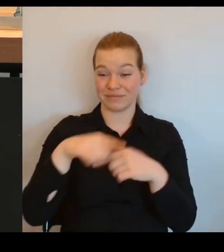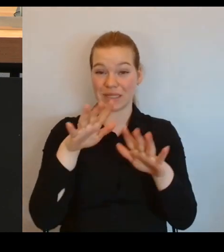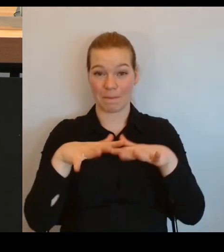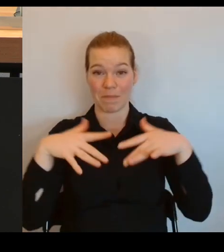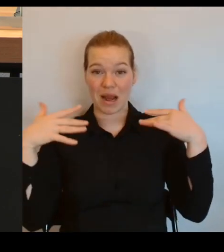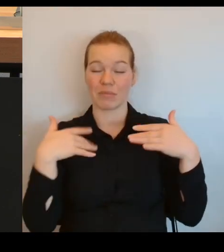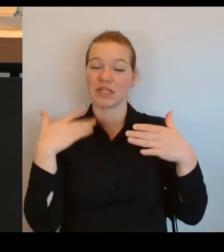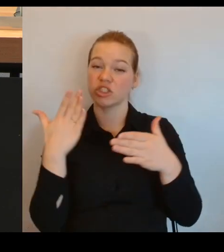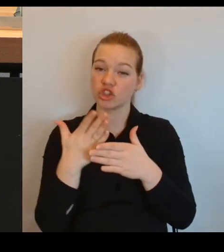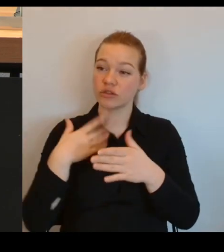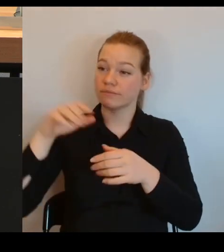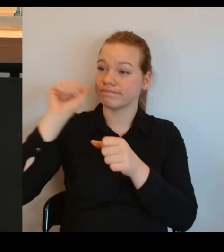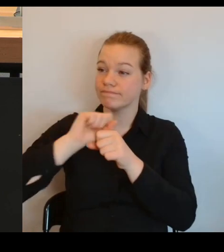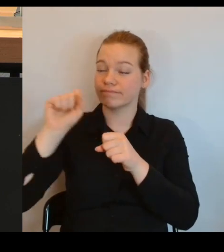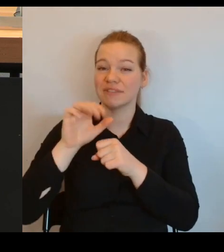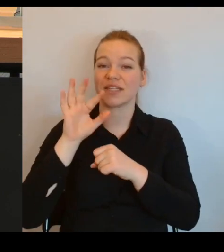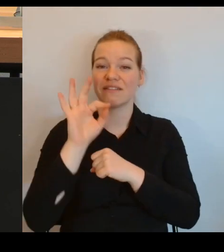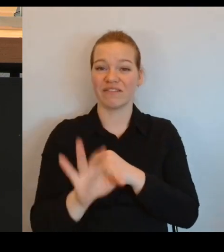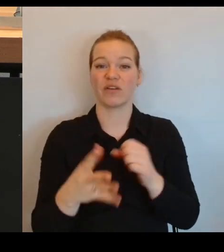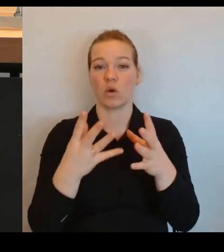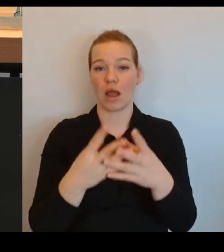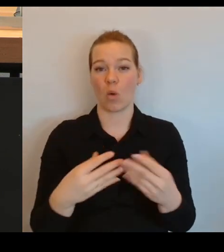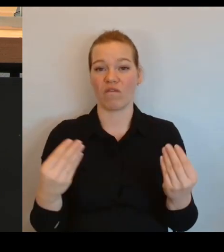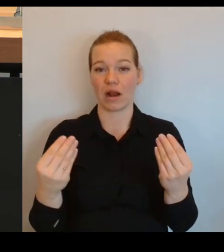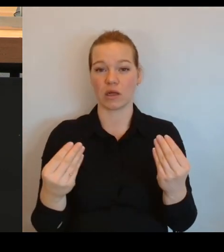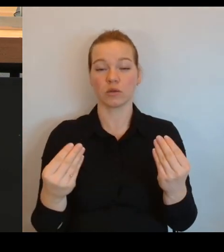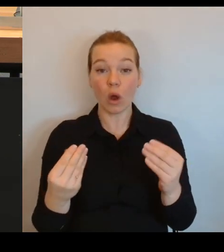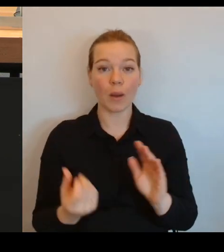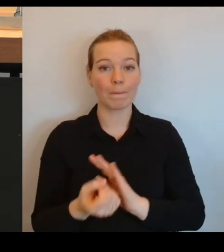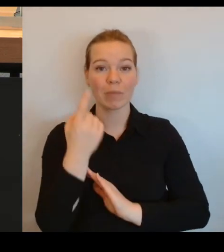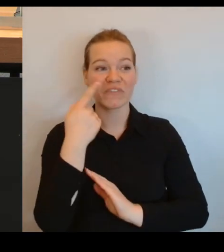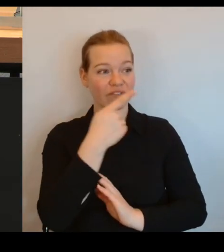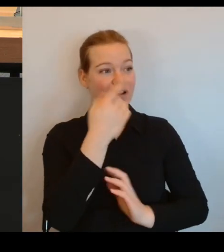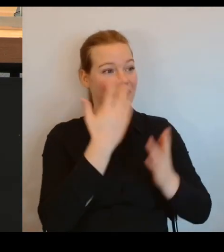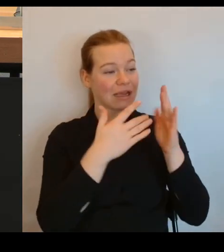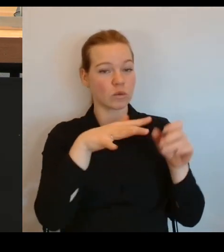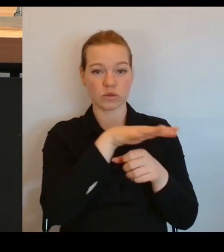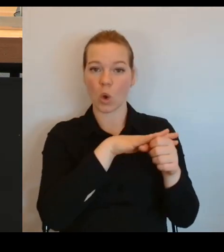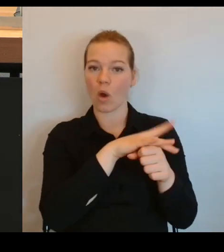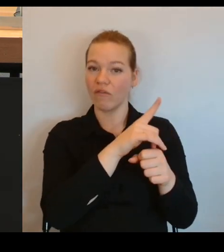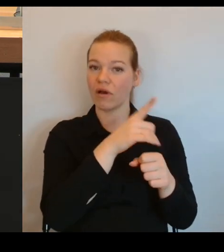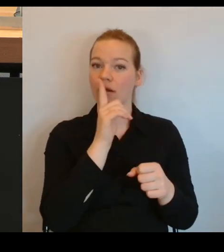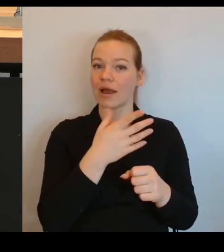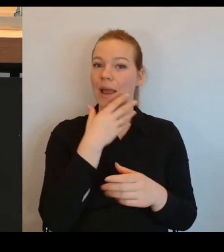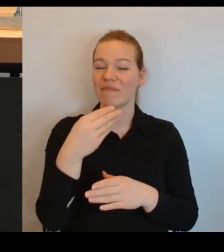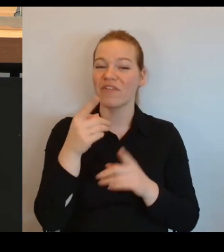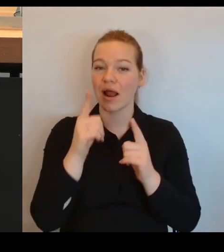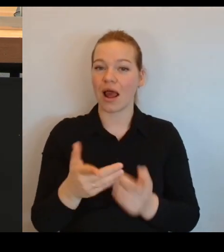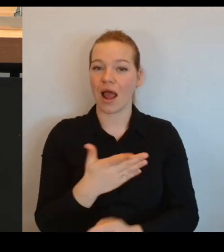Es fallen im Bericht Begriffe wie unsystematisch, unnötig gravierende und andauernde Defizite. Das spricht für sich.